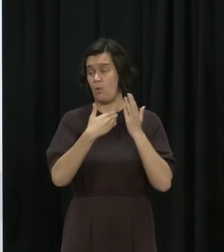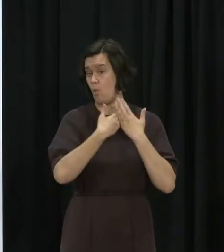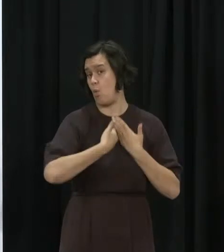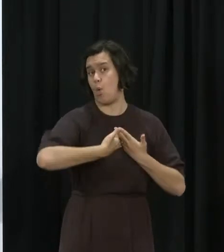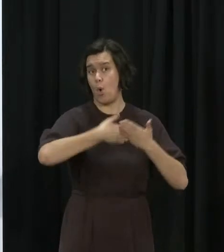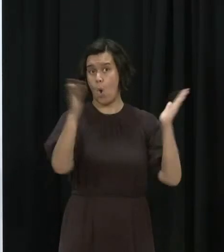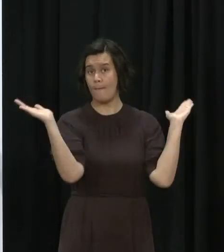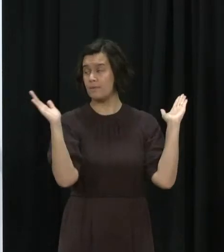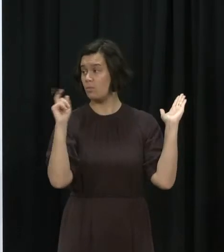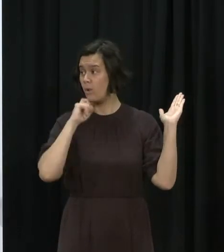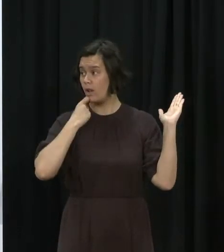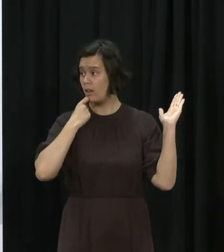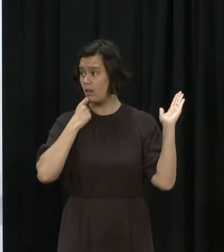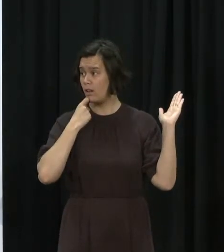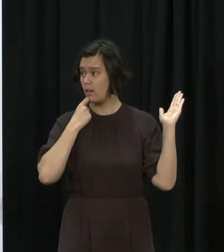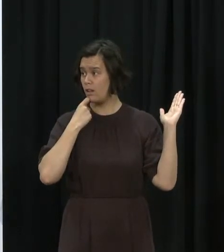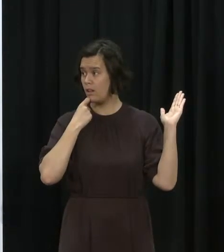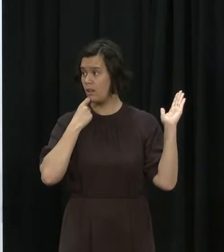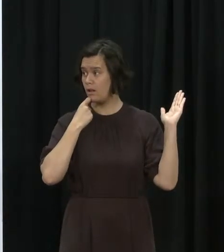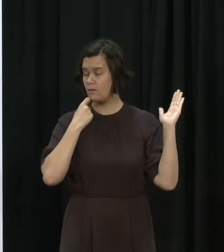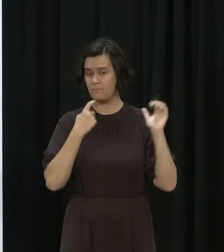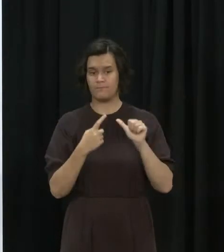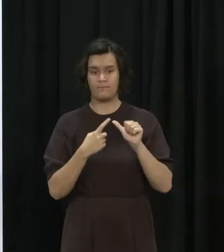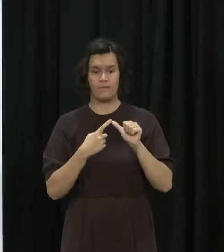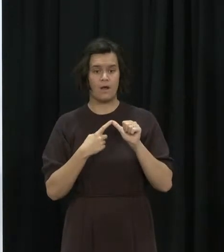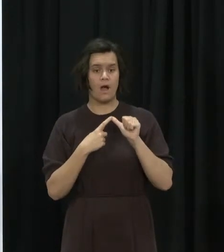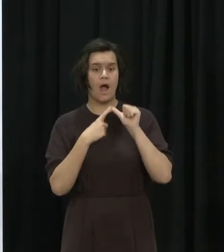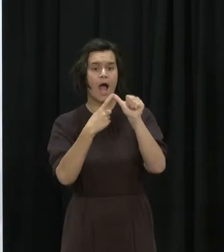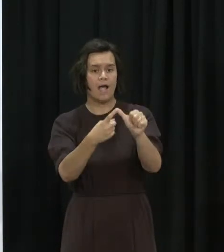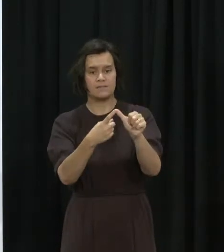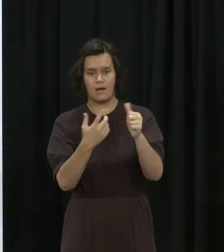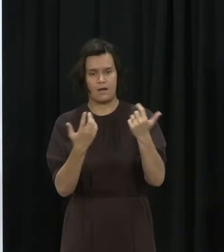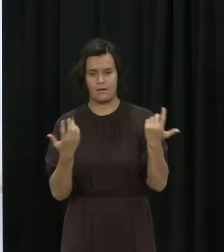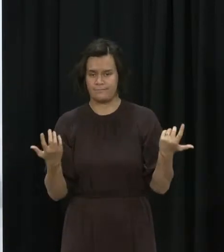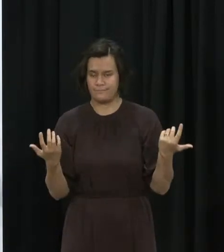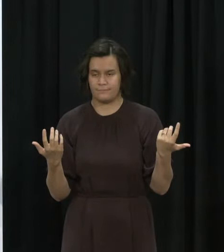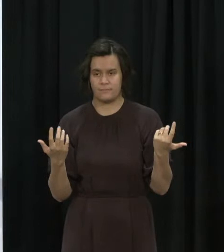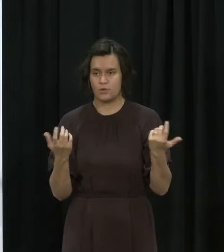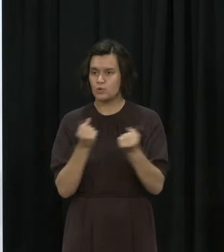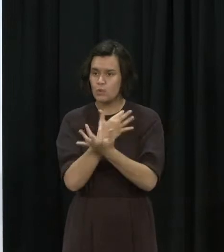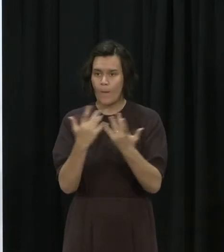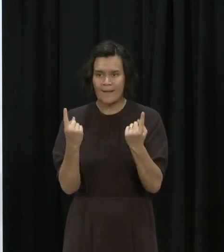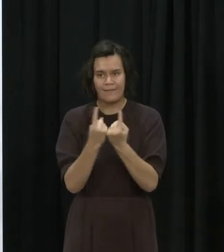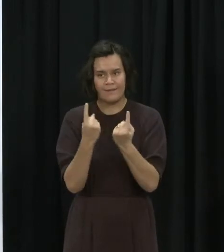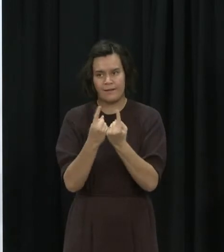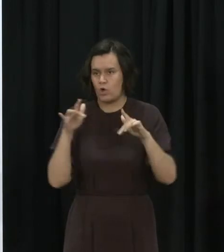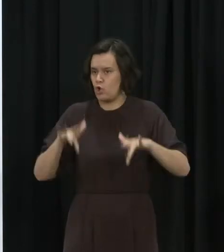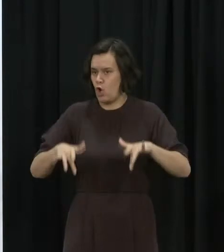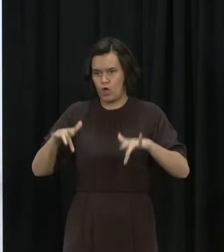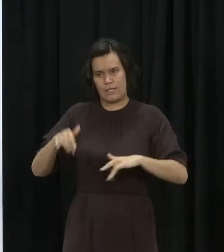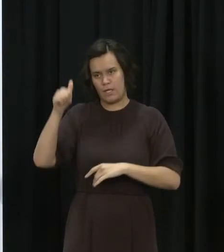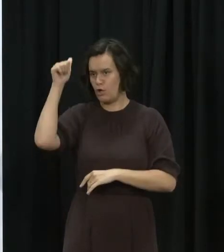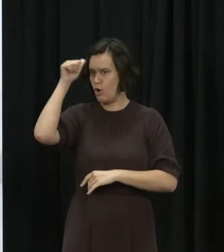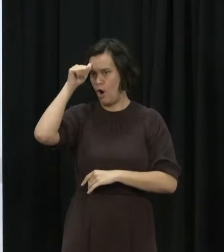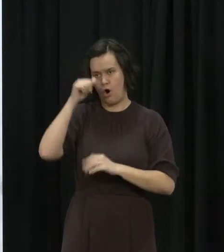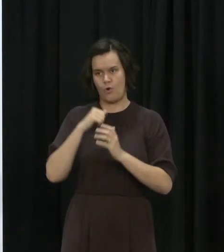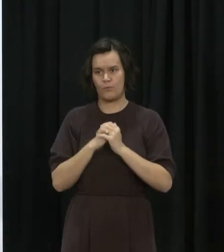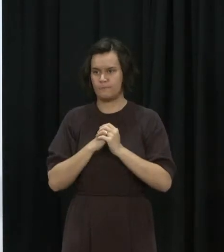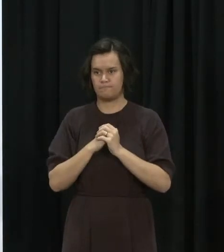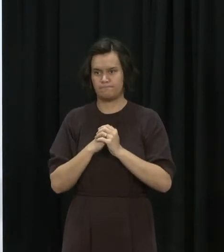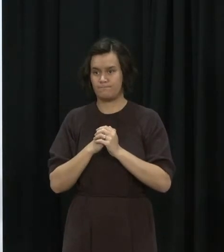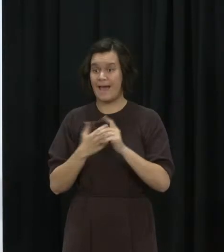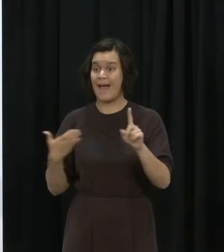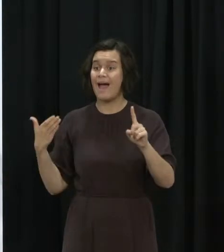Tuarua, ka eke koe ki runga